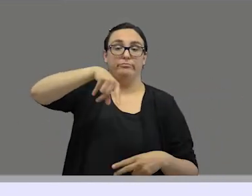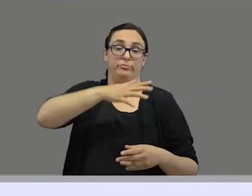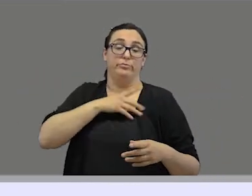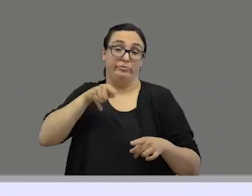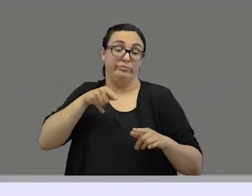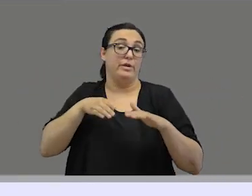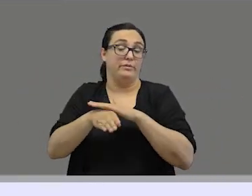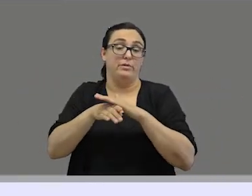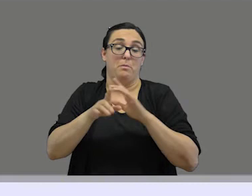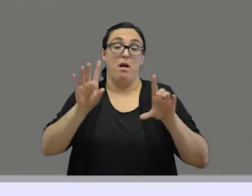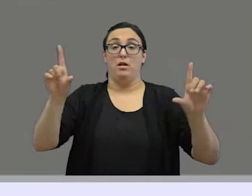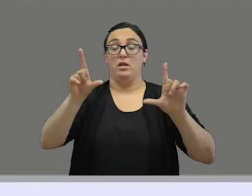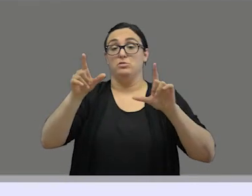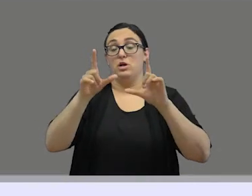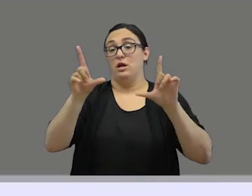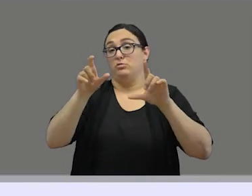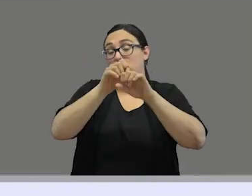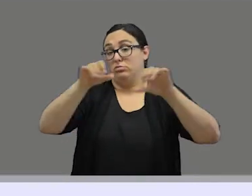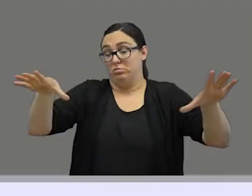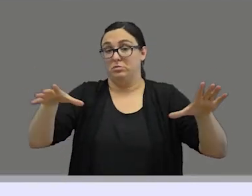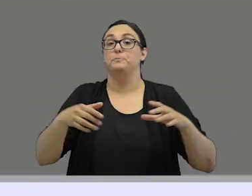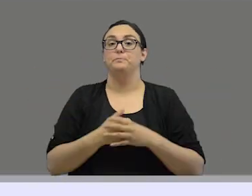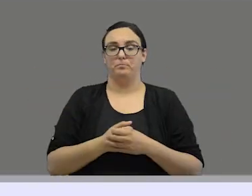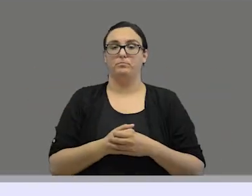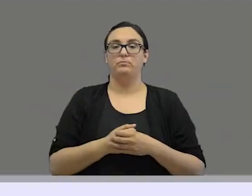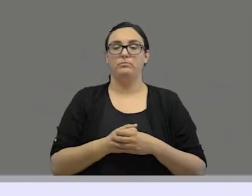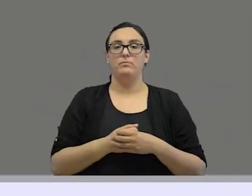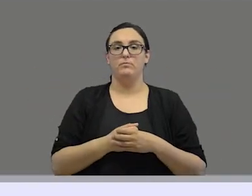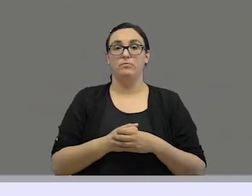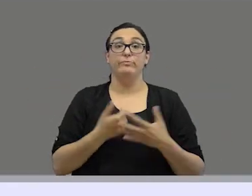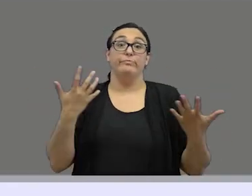Gebärdensprache live zu übertragen. Wenn dies der Fall ist,